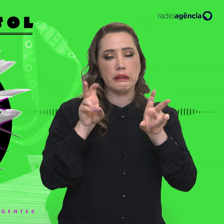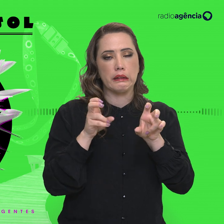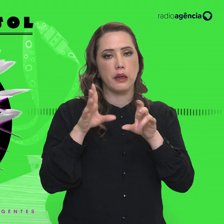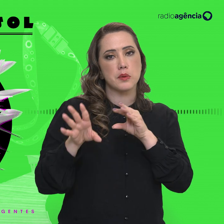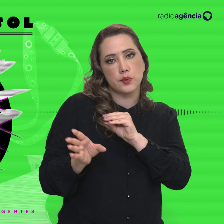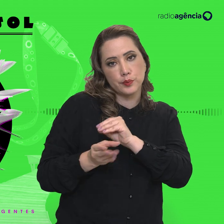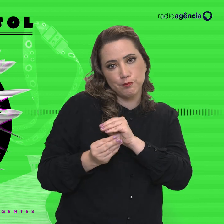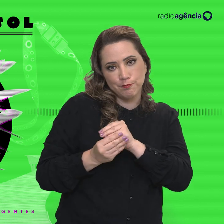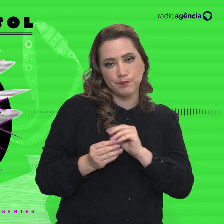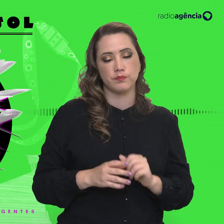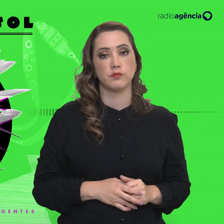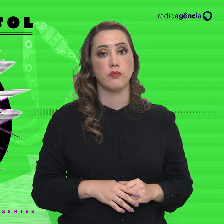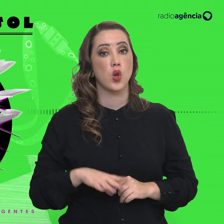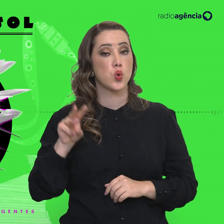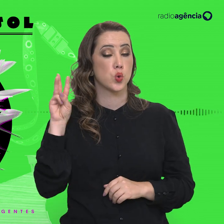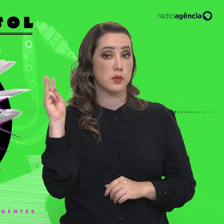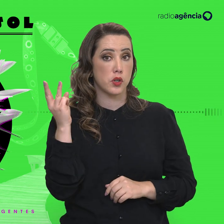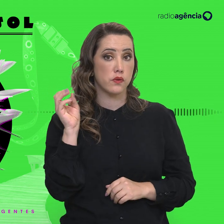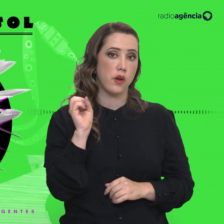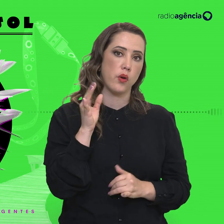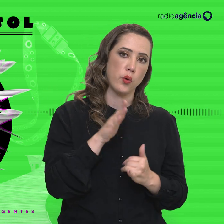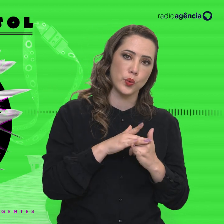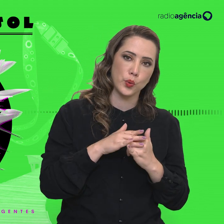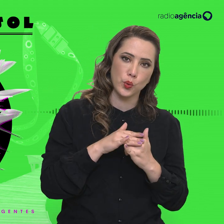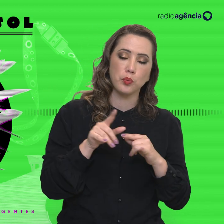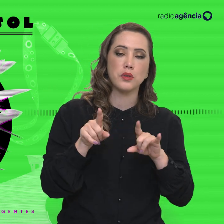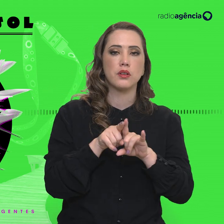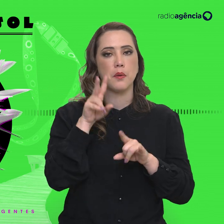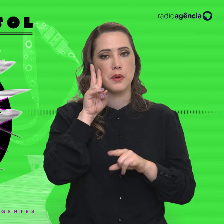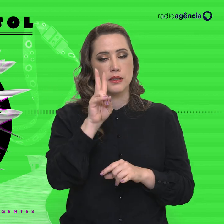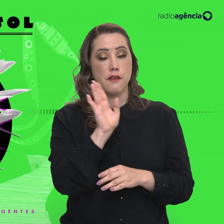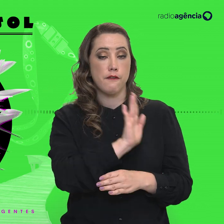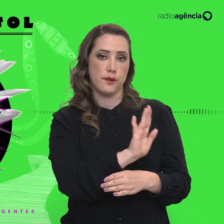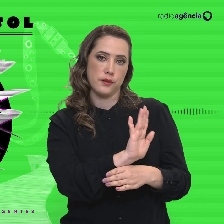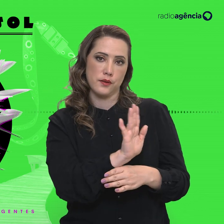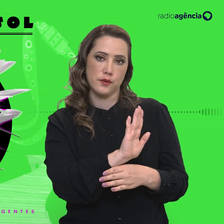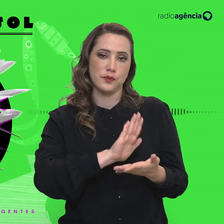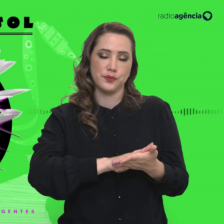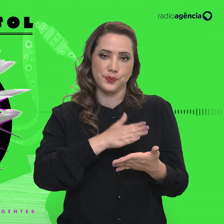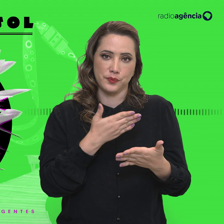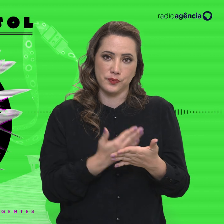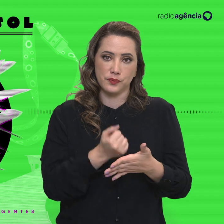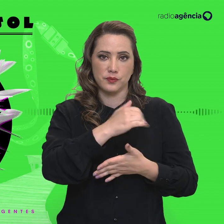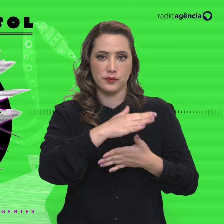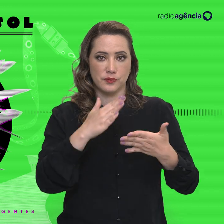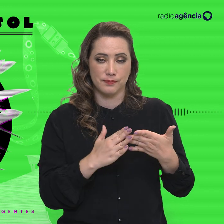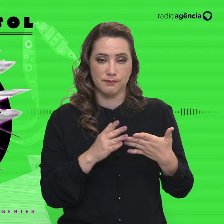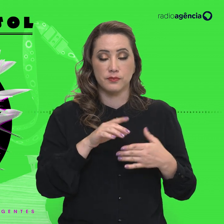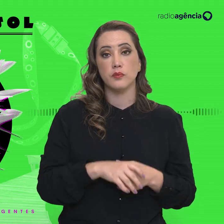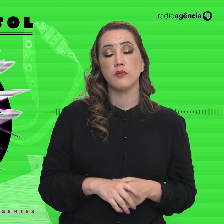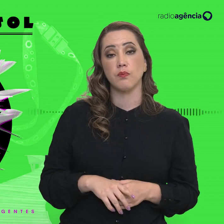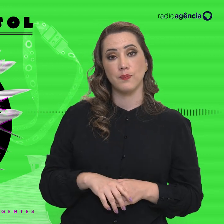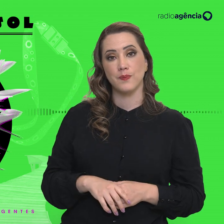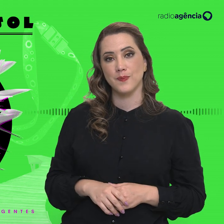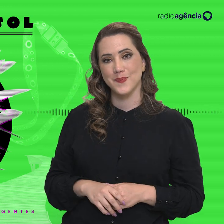[Leyberson] No Spotify e Youtube, o Histórias Raras também é videocast e traz a interpretação simultânea do áudio para Libras, a Língua Brasileira de Sinais.